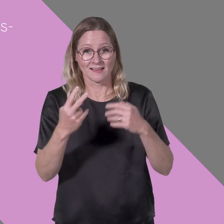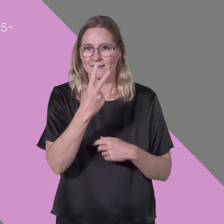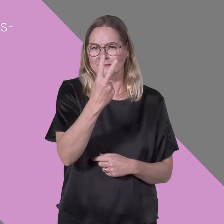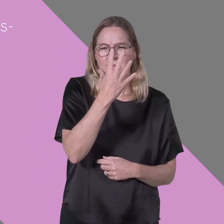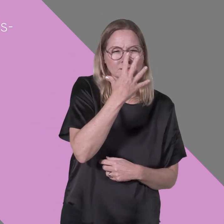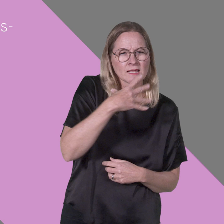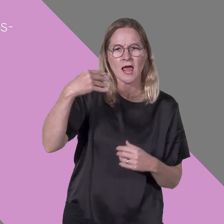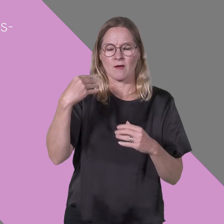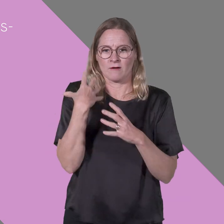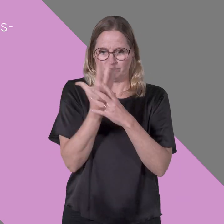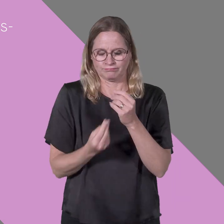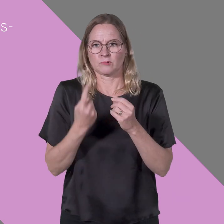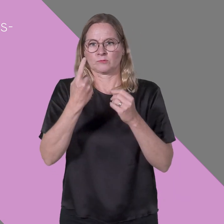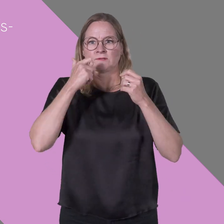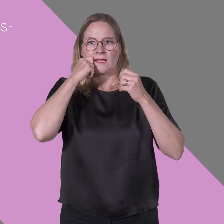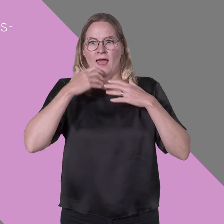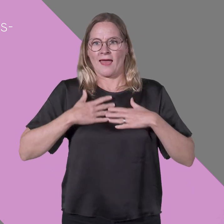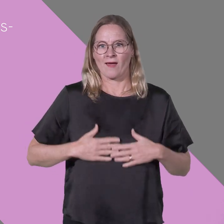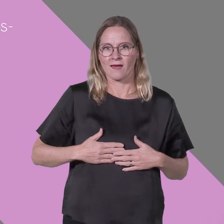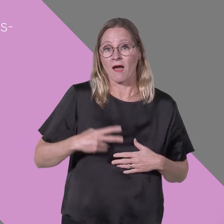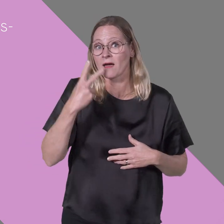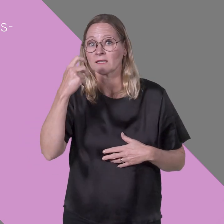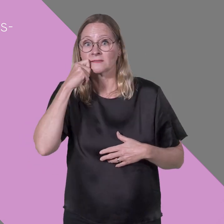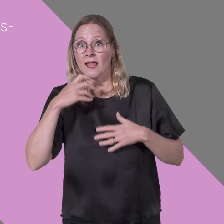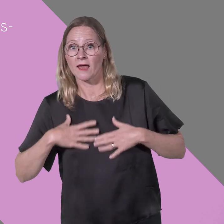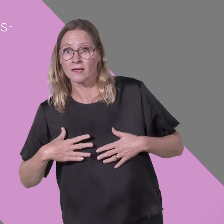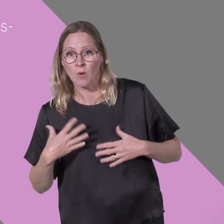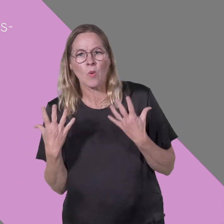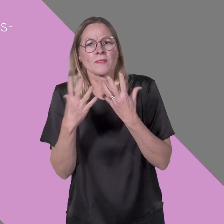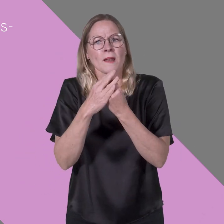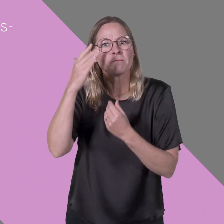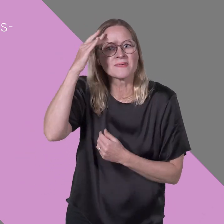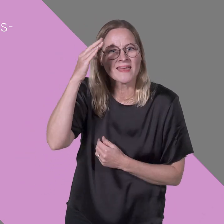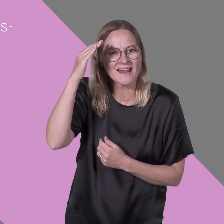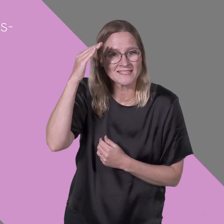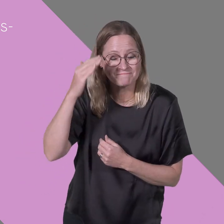Kaksi sielua yhdessä kehossa ja kaksi kehoa, joilla on yhteinen mieli.